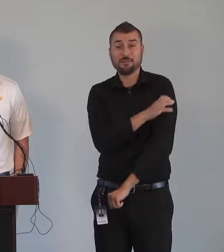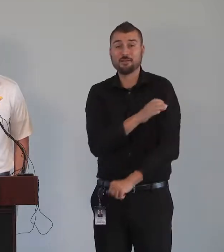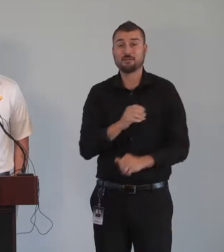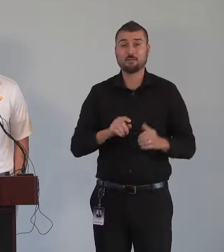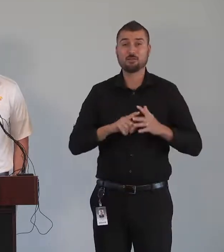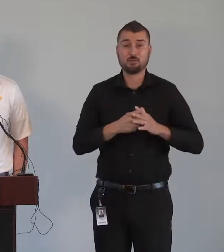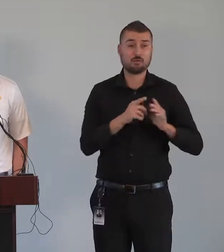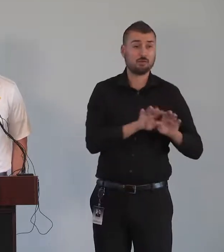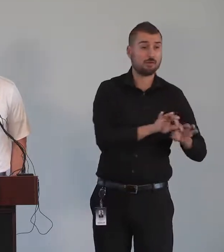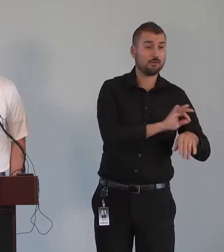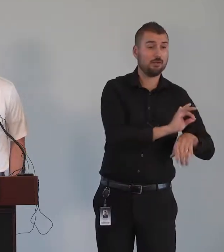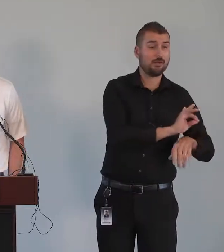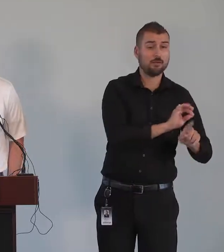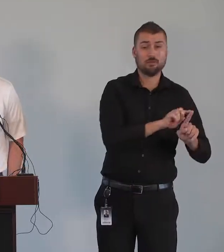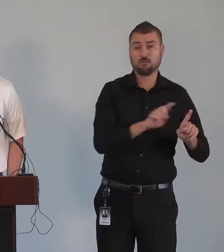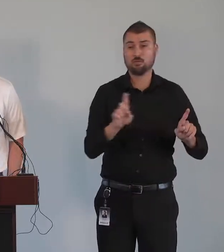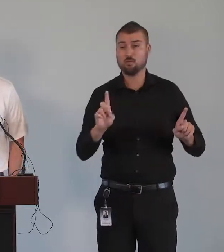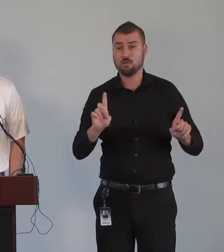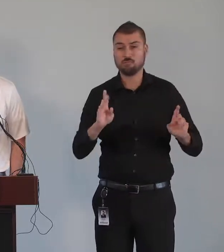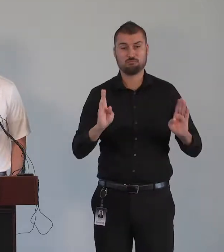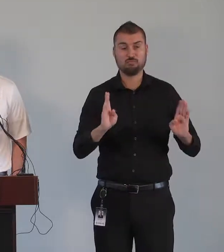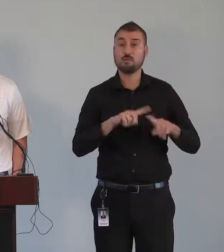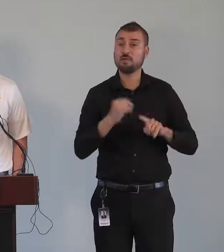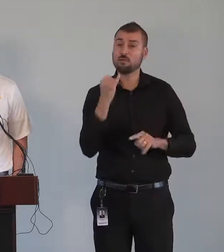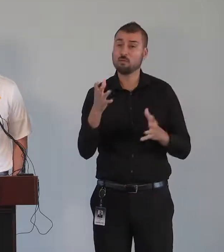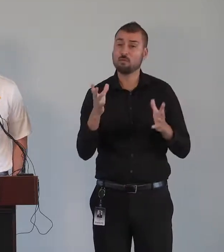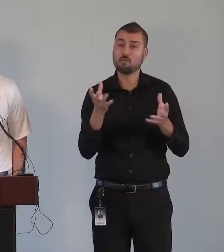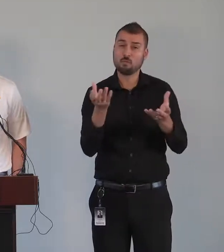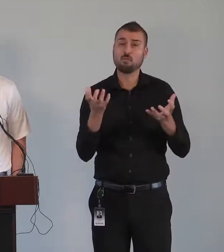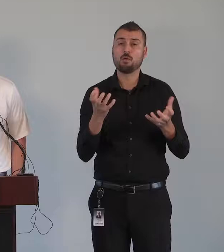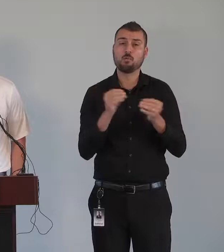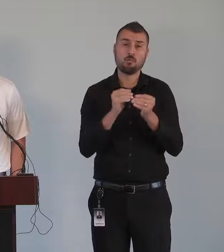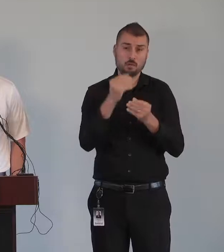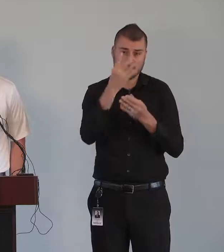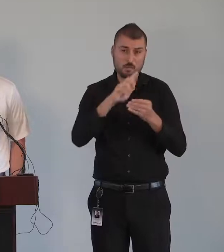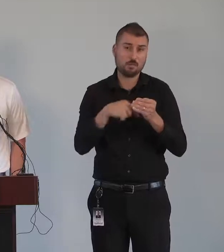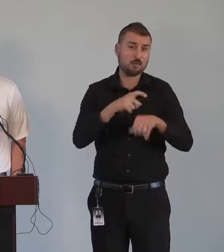las nueve de la mañana hasta la 1 p. m., pero si desea información adicional sobre los horarios de las clínicas,